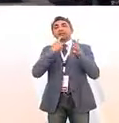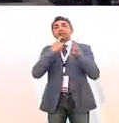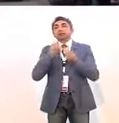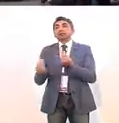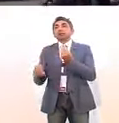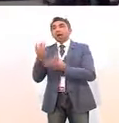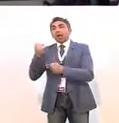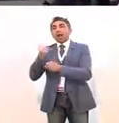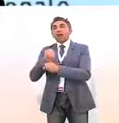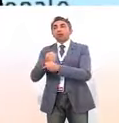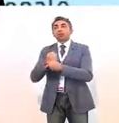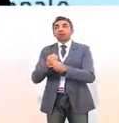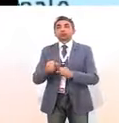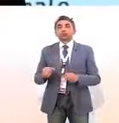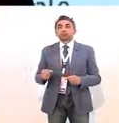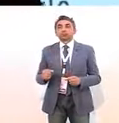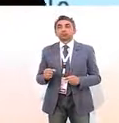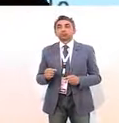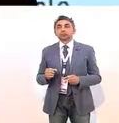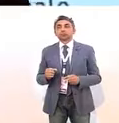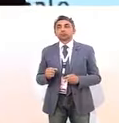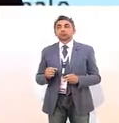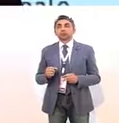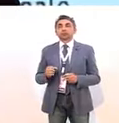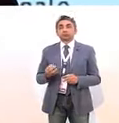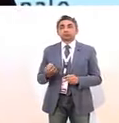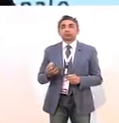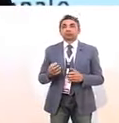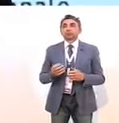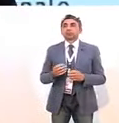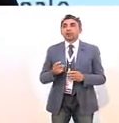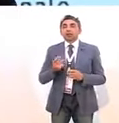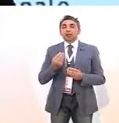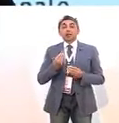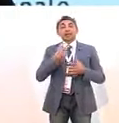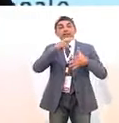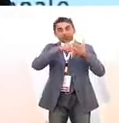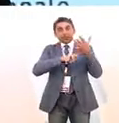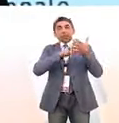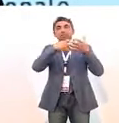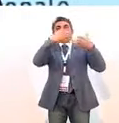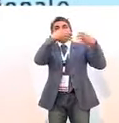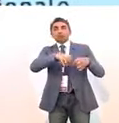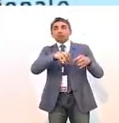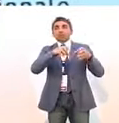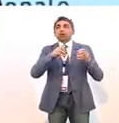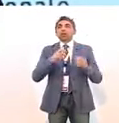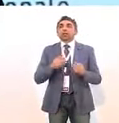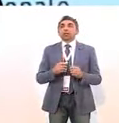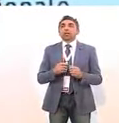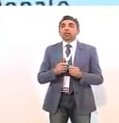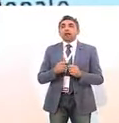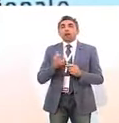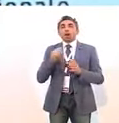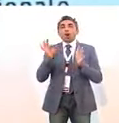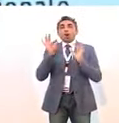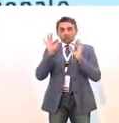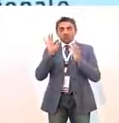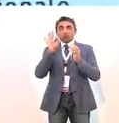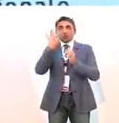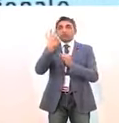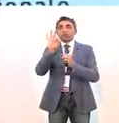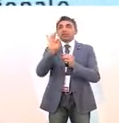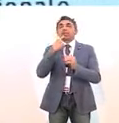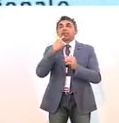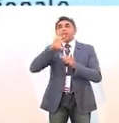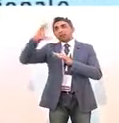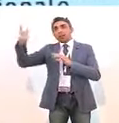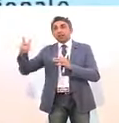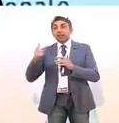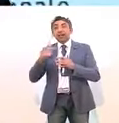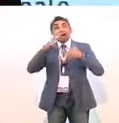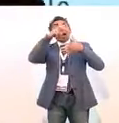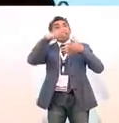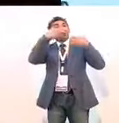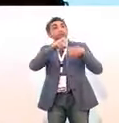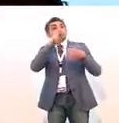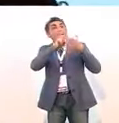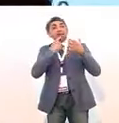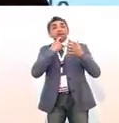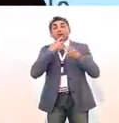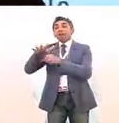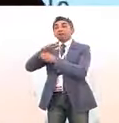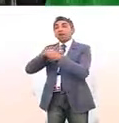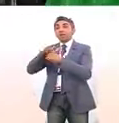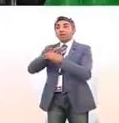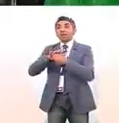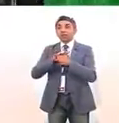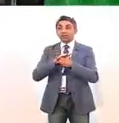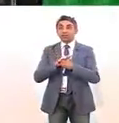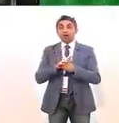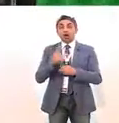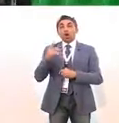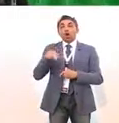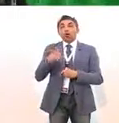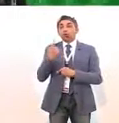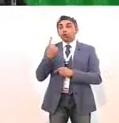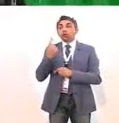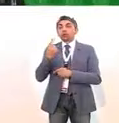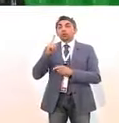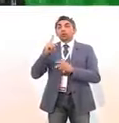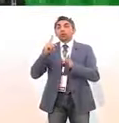E l’altra è ridurre le tasse alle famiglie. Oggi uno che ha 1600 Euro non prende gli 80